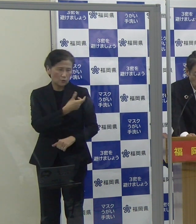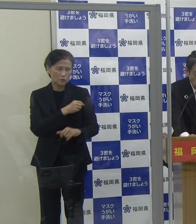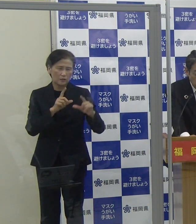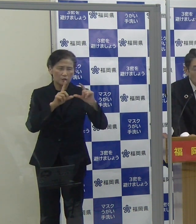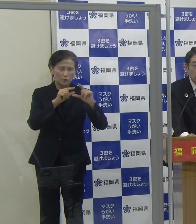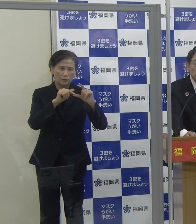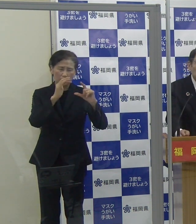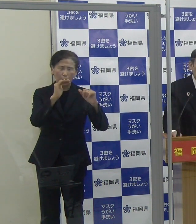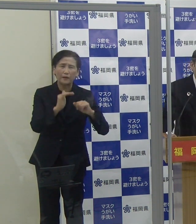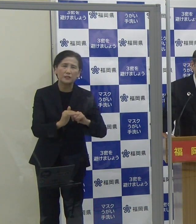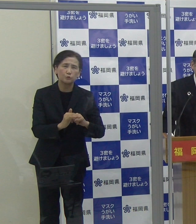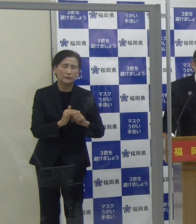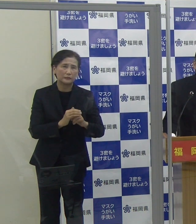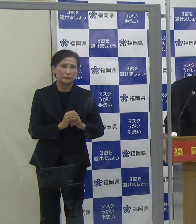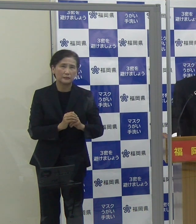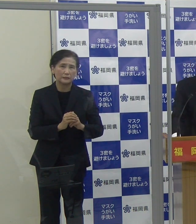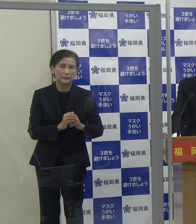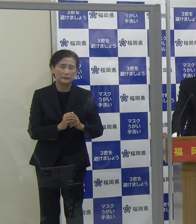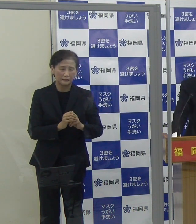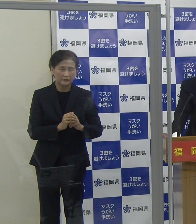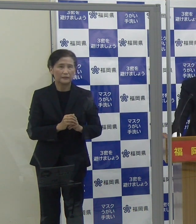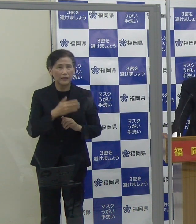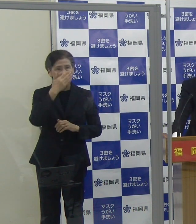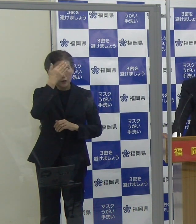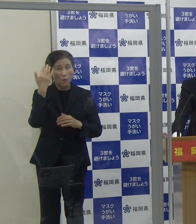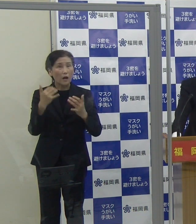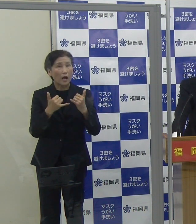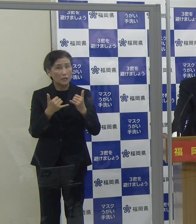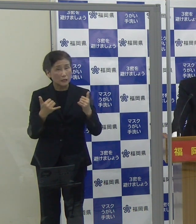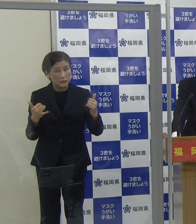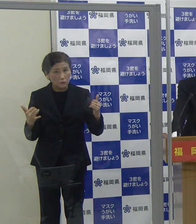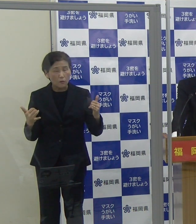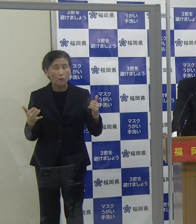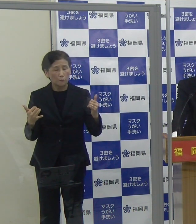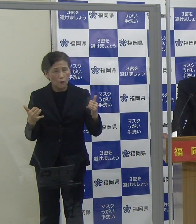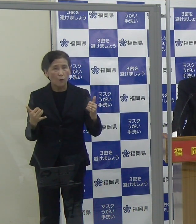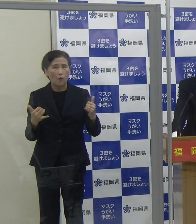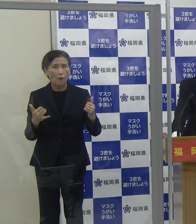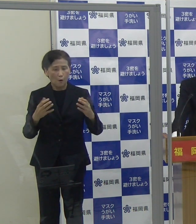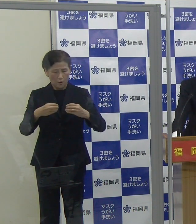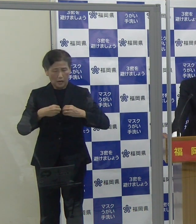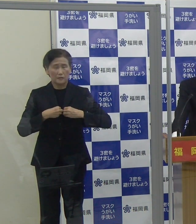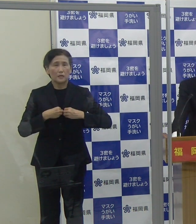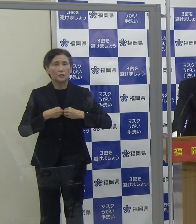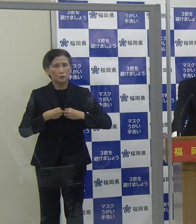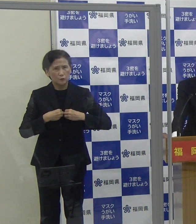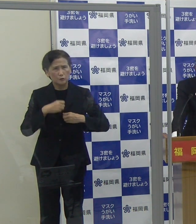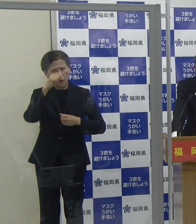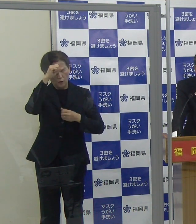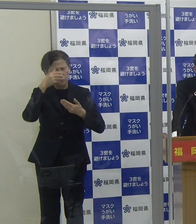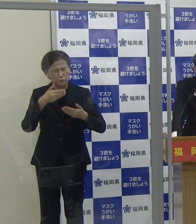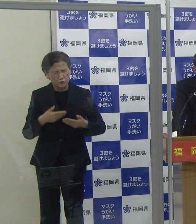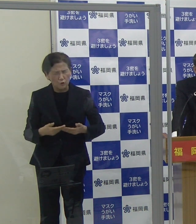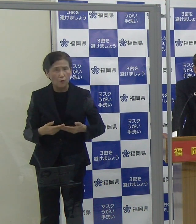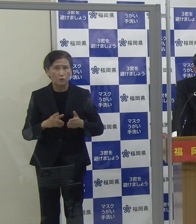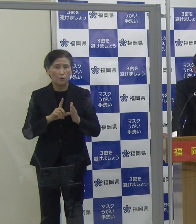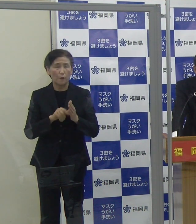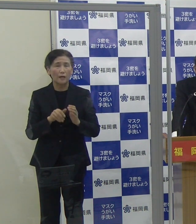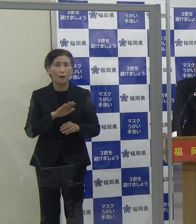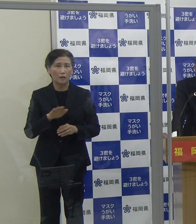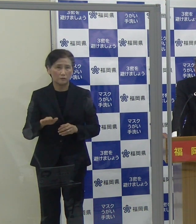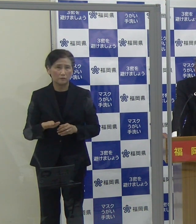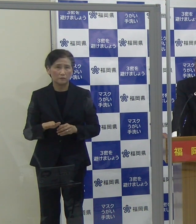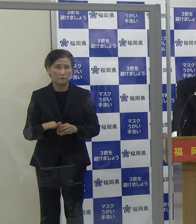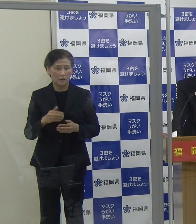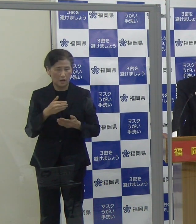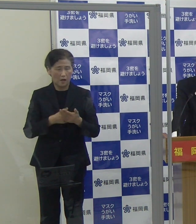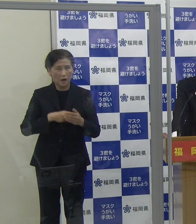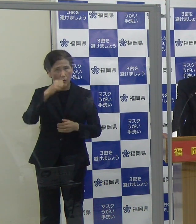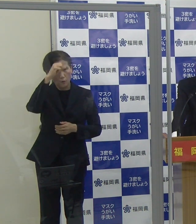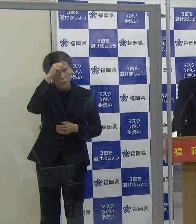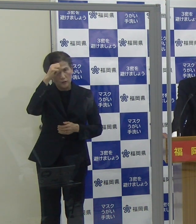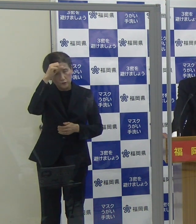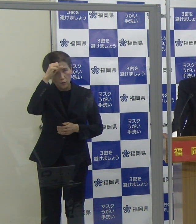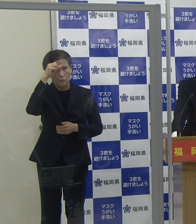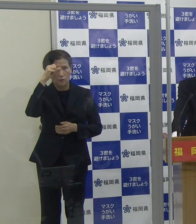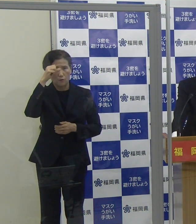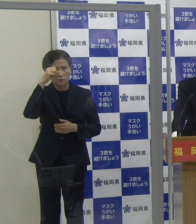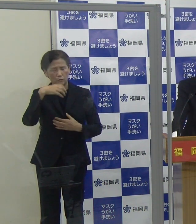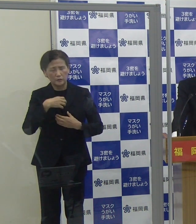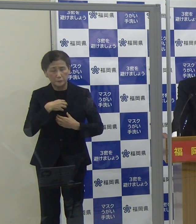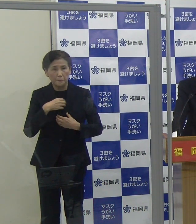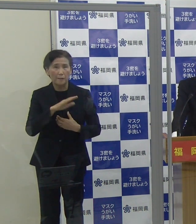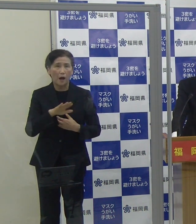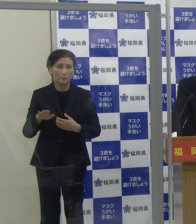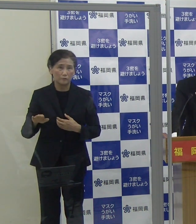若い世代でも、場合によっては重症化するおそれがあります。また後遺症についても懸念があります。